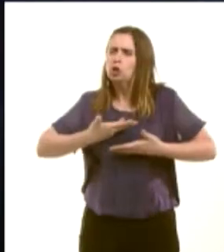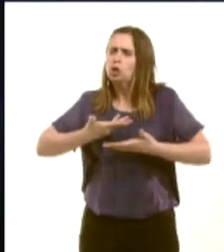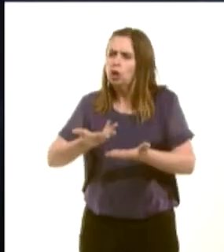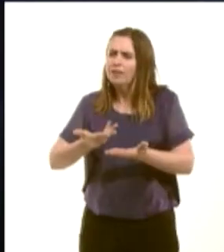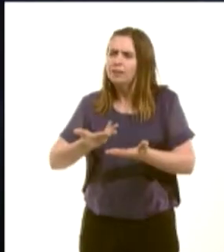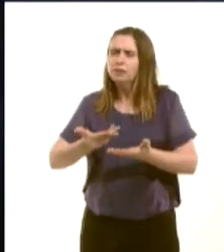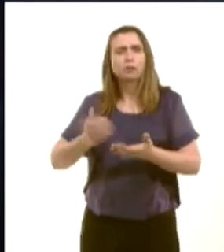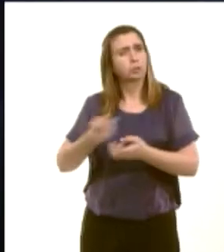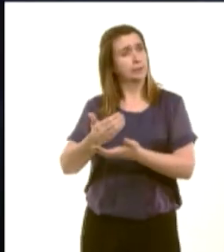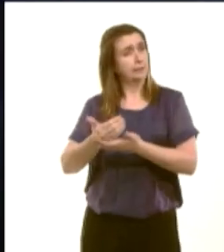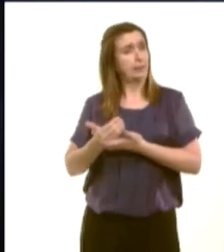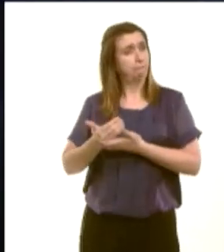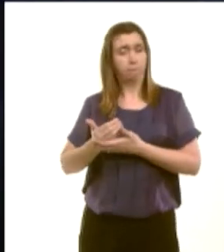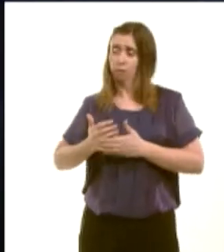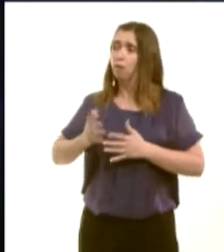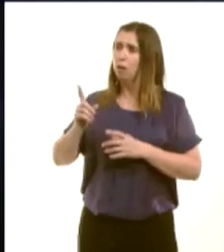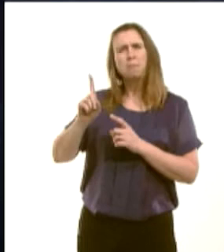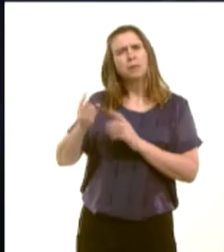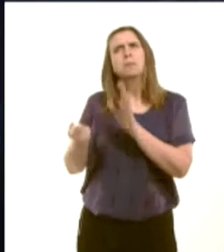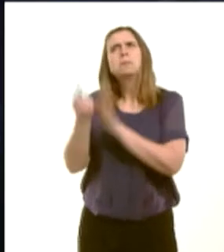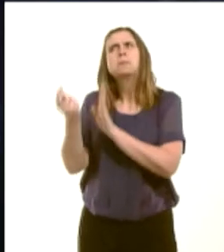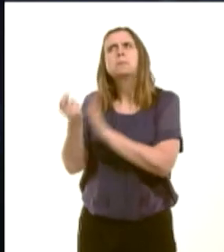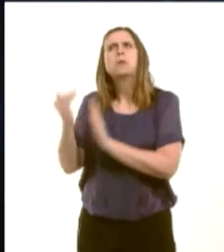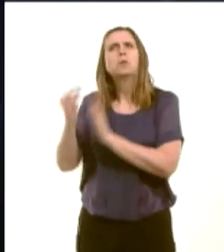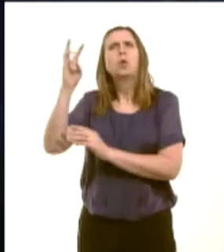ddeoniaeth yn creu anhawster. Er enghraifft, efo gwasanaethau mamolaeth, maeír ddeoniaeth